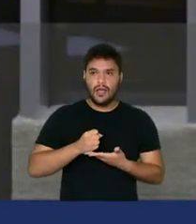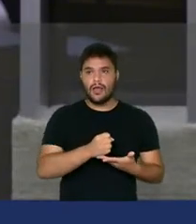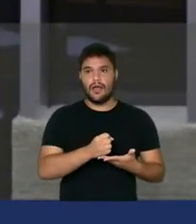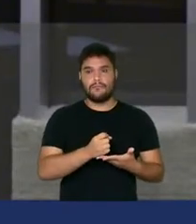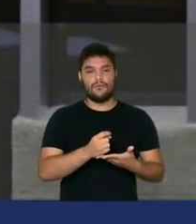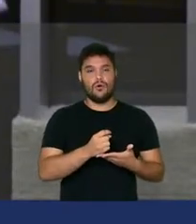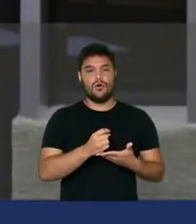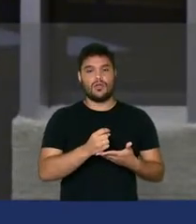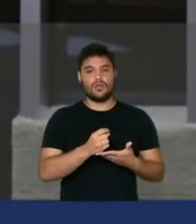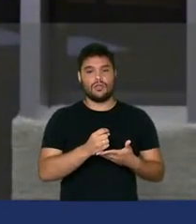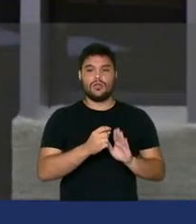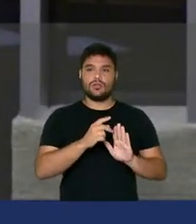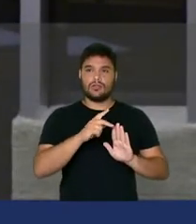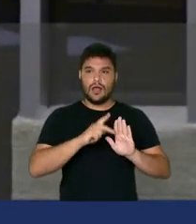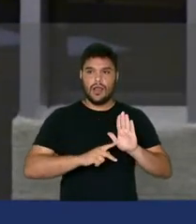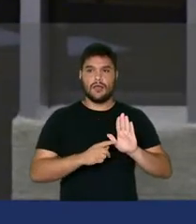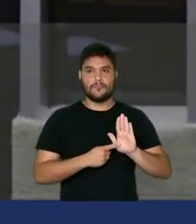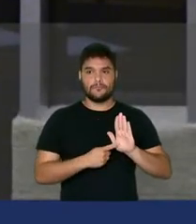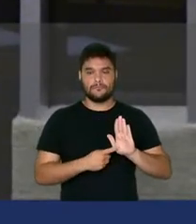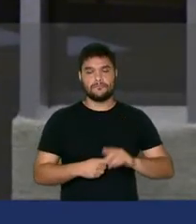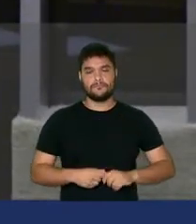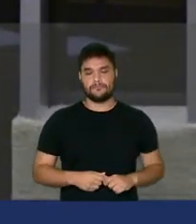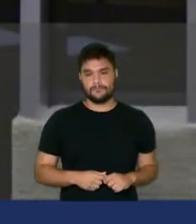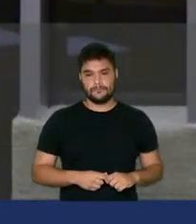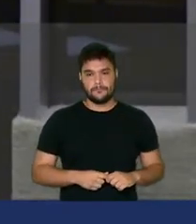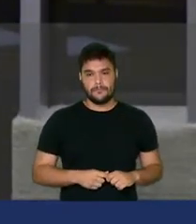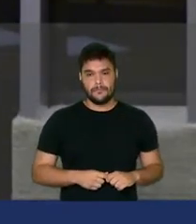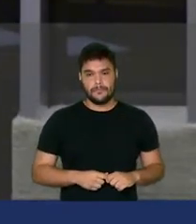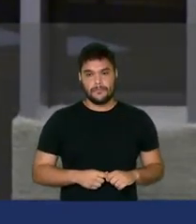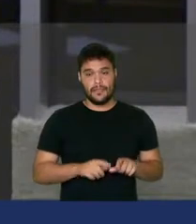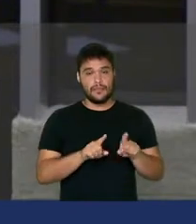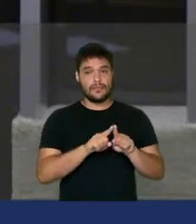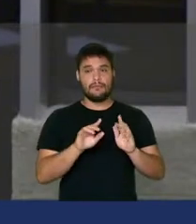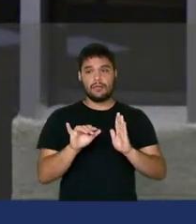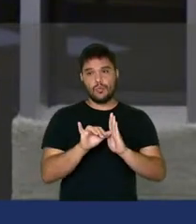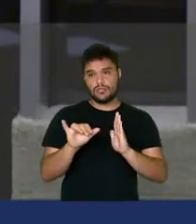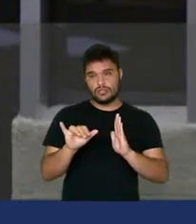AS MINORIAS SÃO CONTEMPLADAS NESTA, NO A ARCABOUÇO GERAL